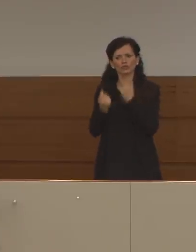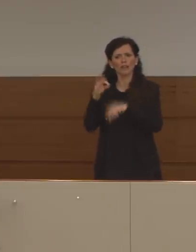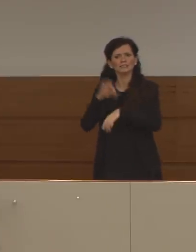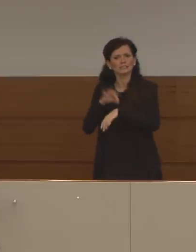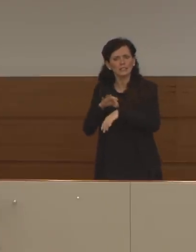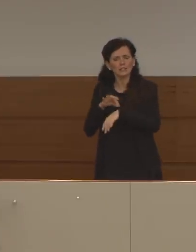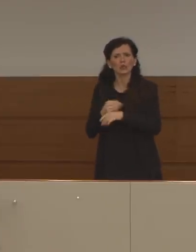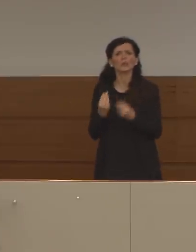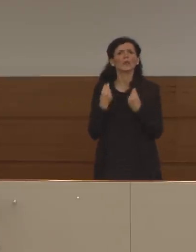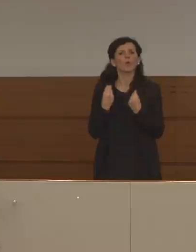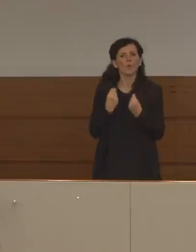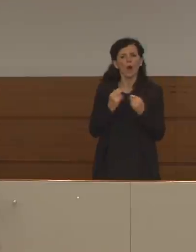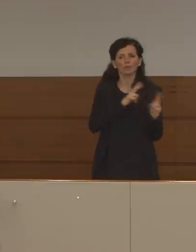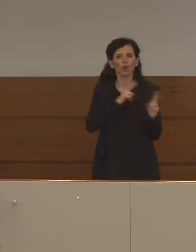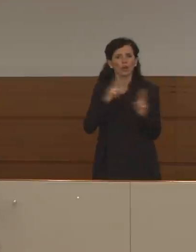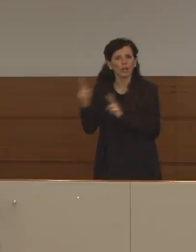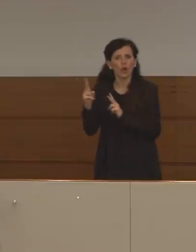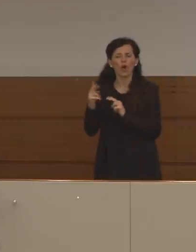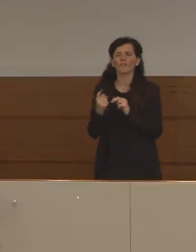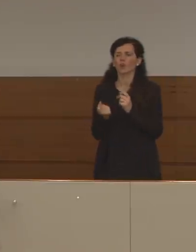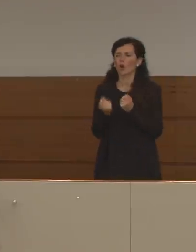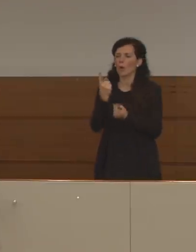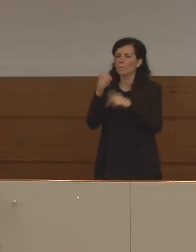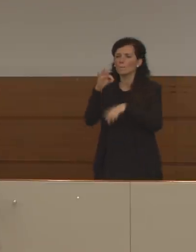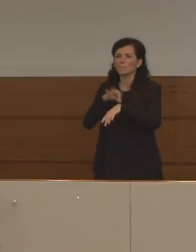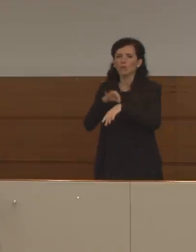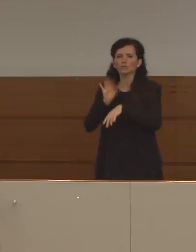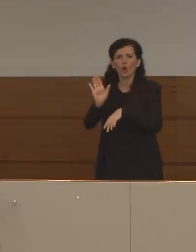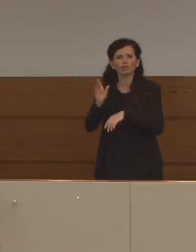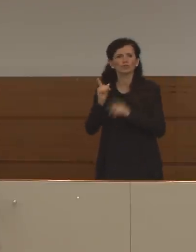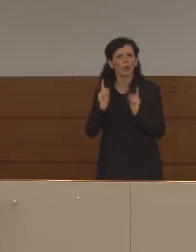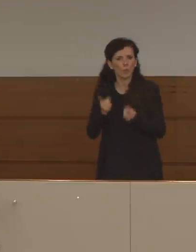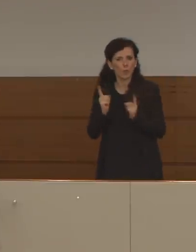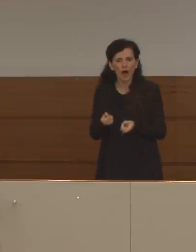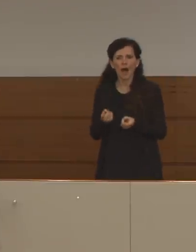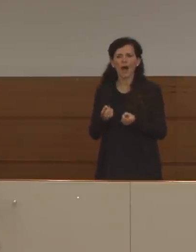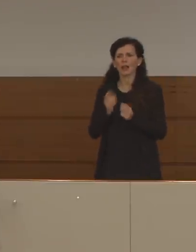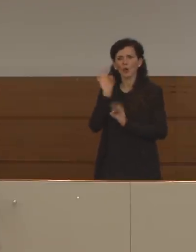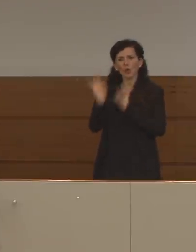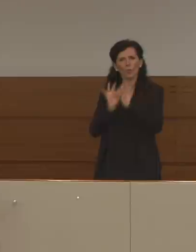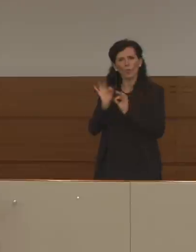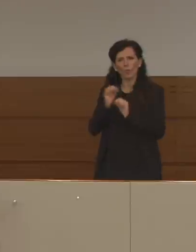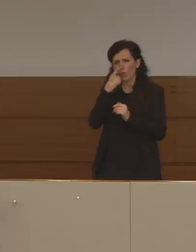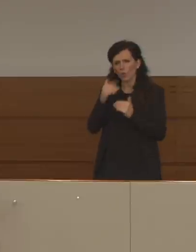ricoverate, che tipo di patologie, che tipo di decorso e anche